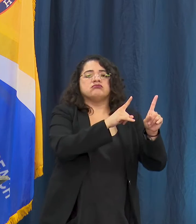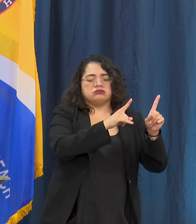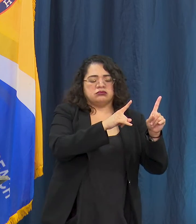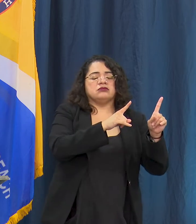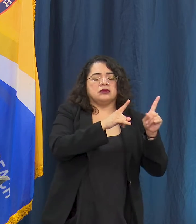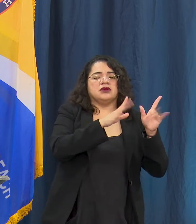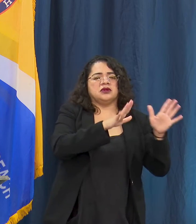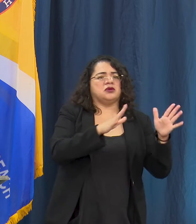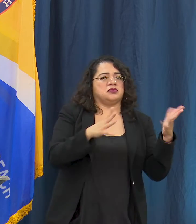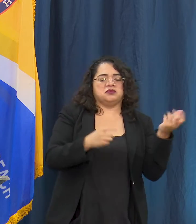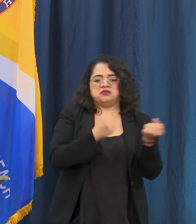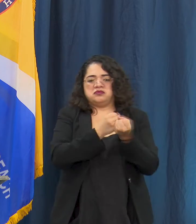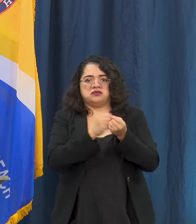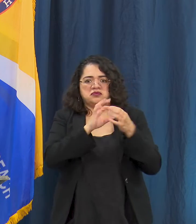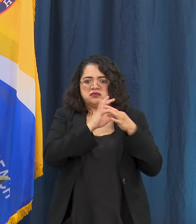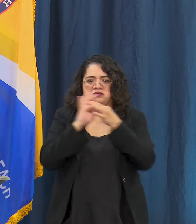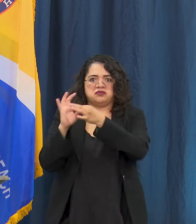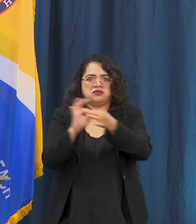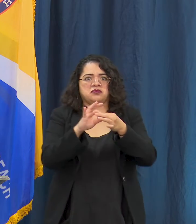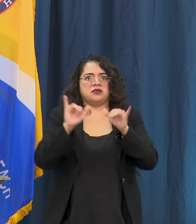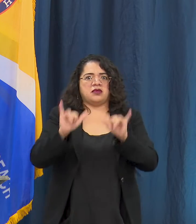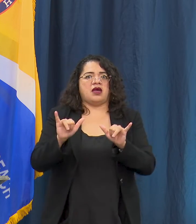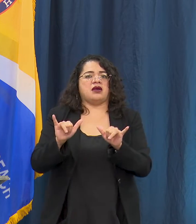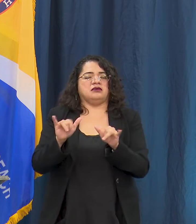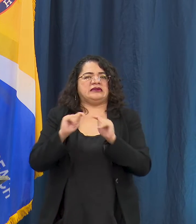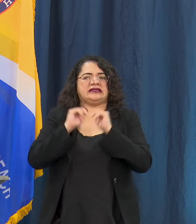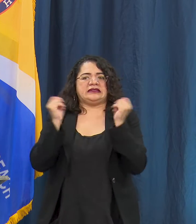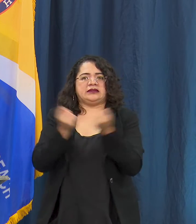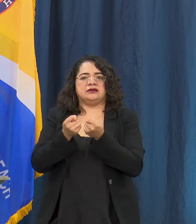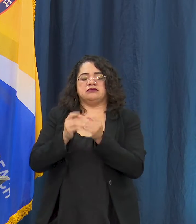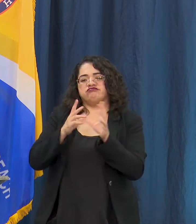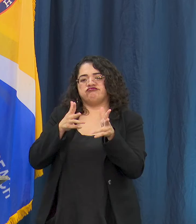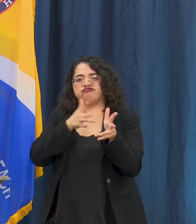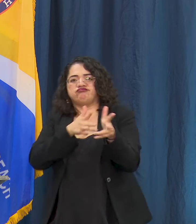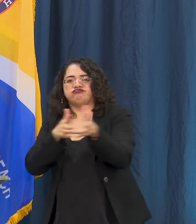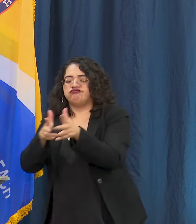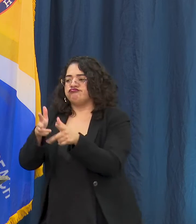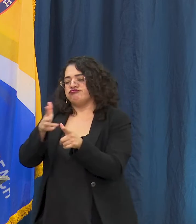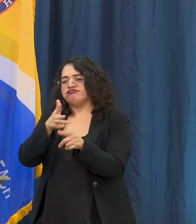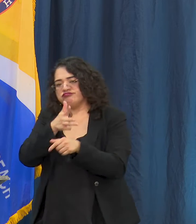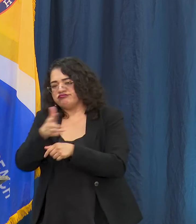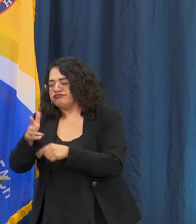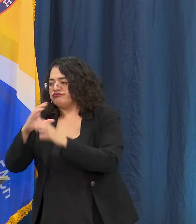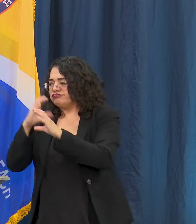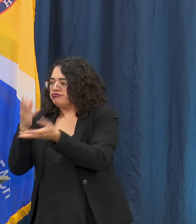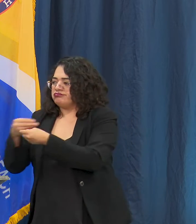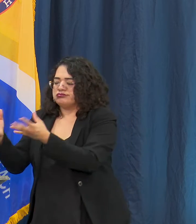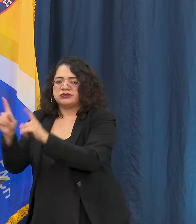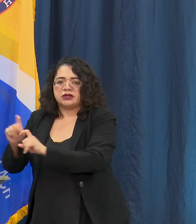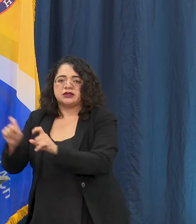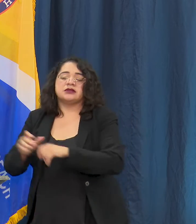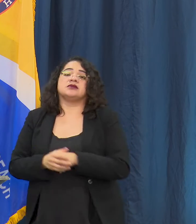nuestro su studios nuestra professional de la salud pública todos los problemas